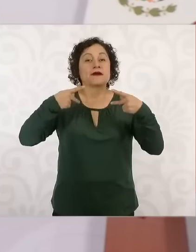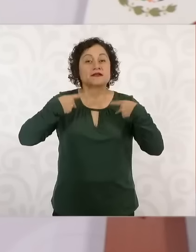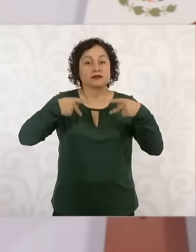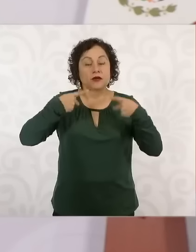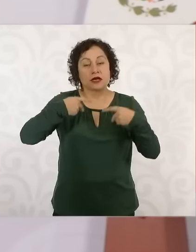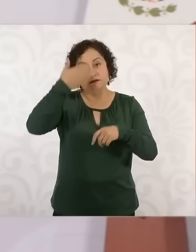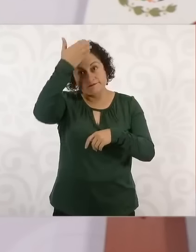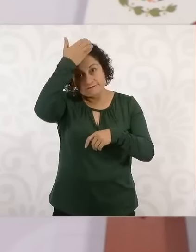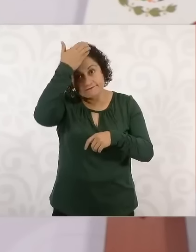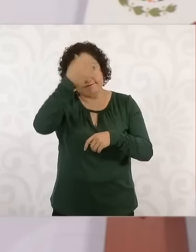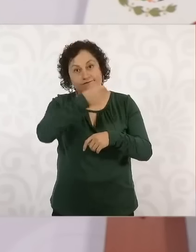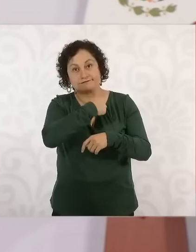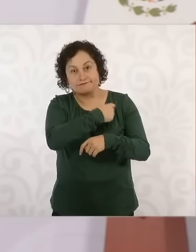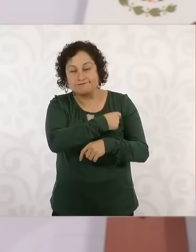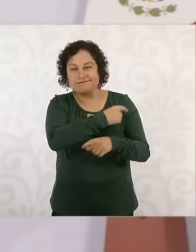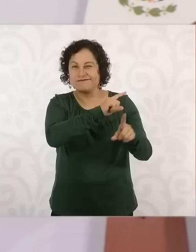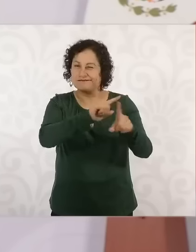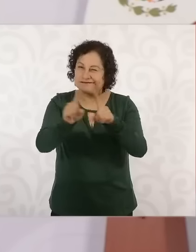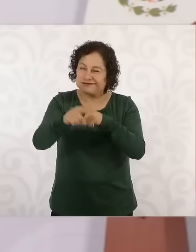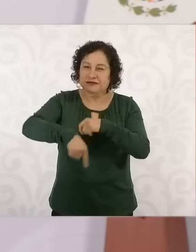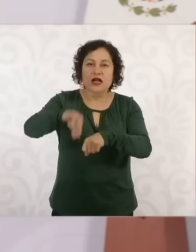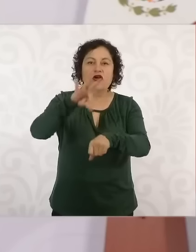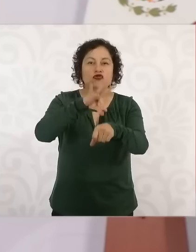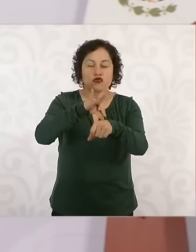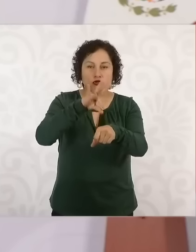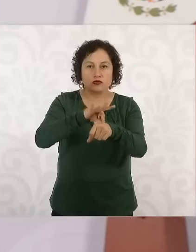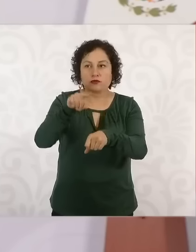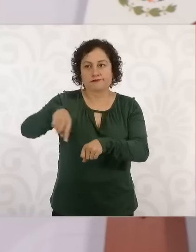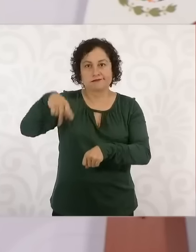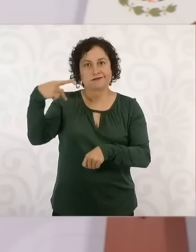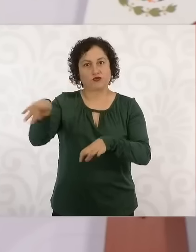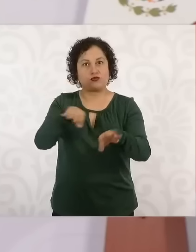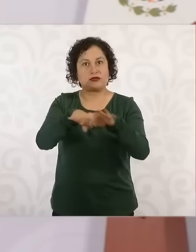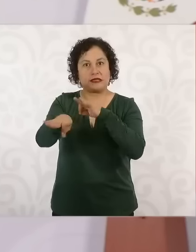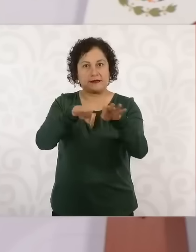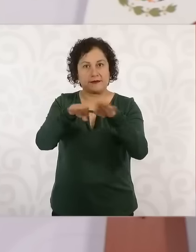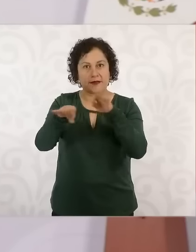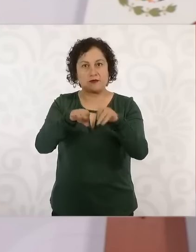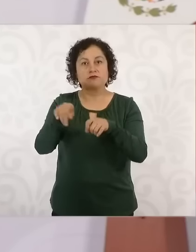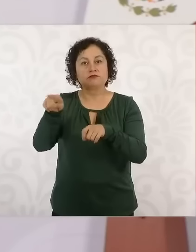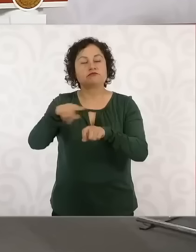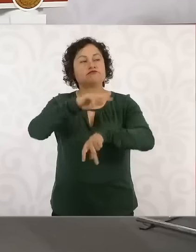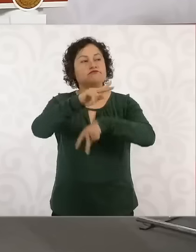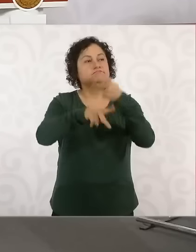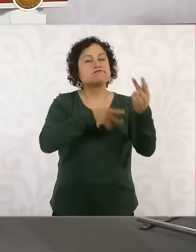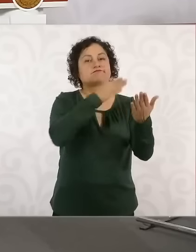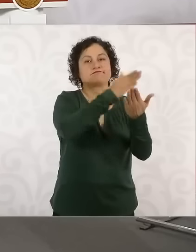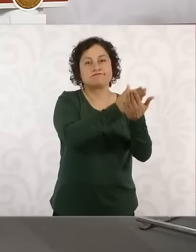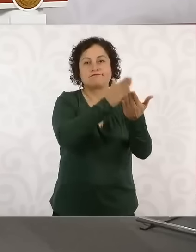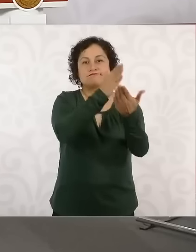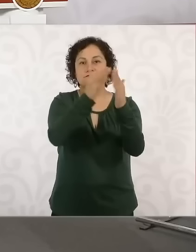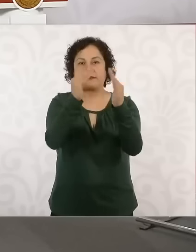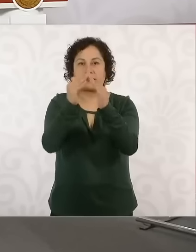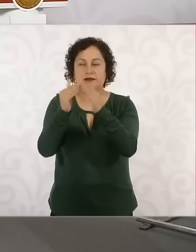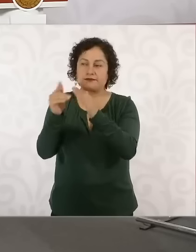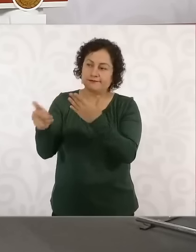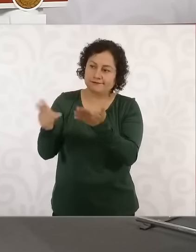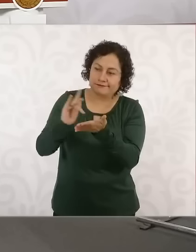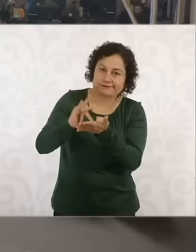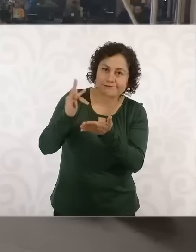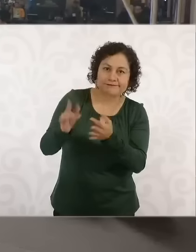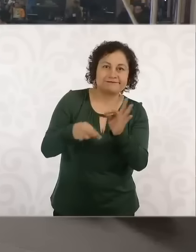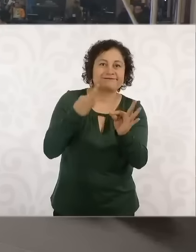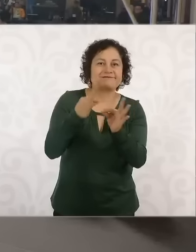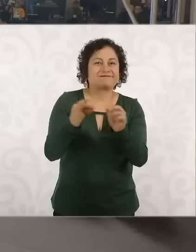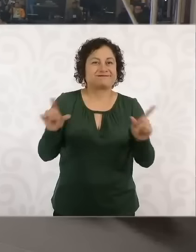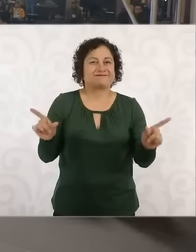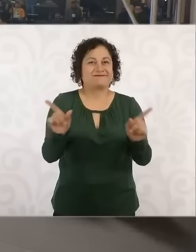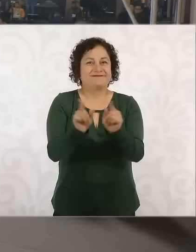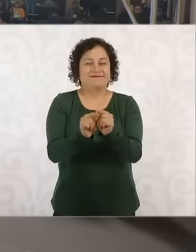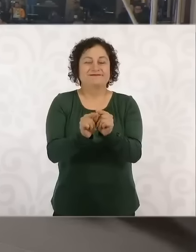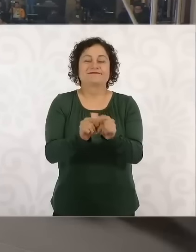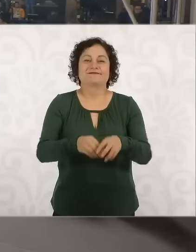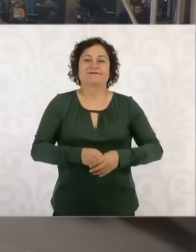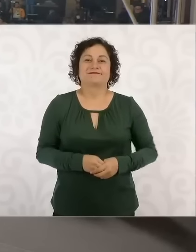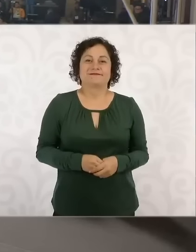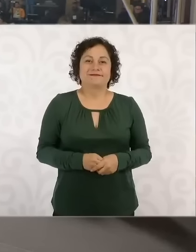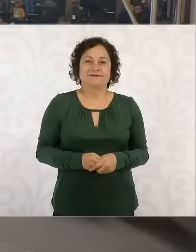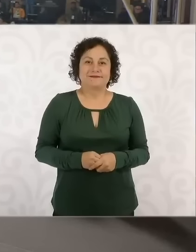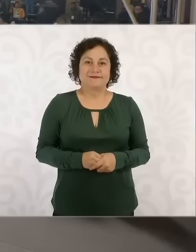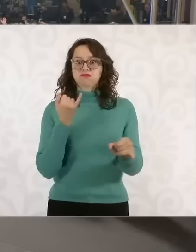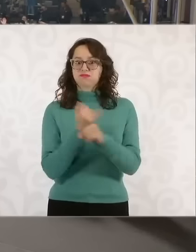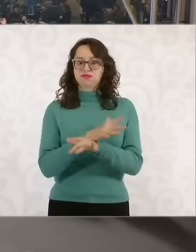en la visita que se realiza a los domicilios de nuestros derechoabientes. Es cuánto. Buenos días.